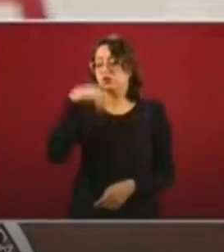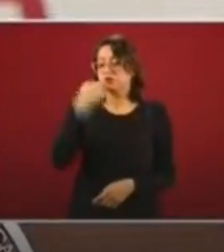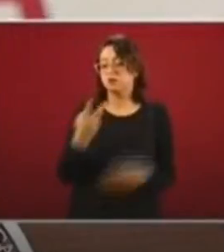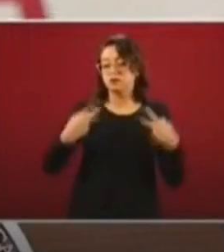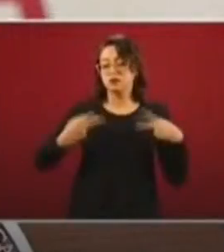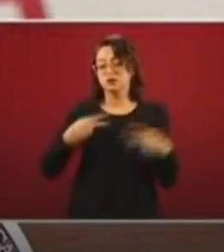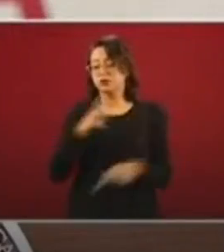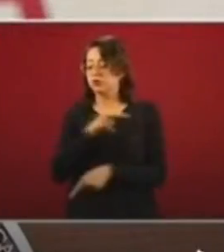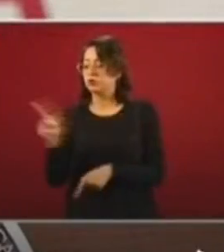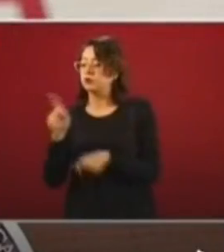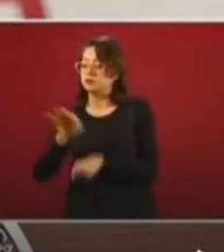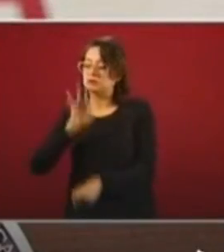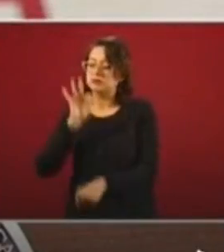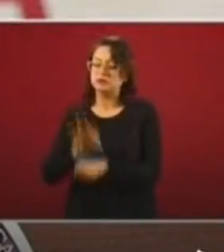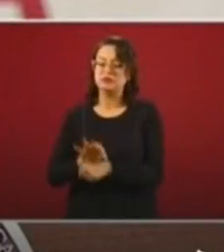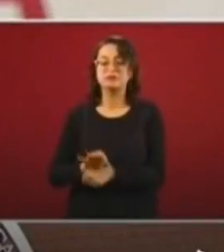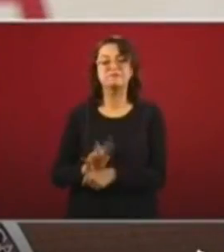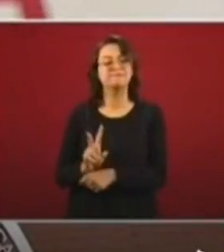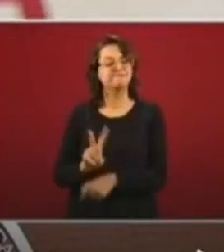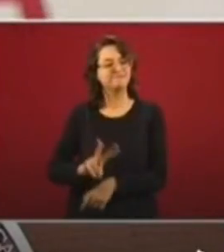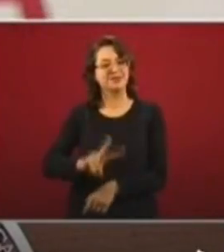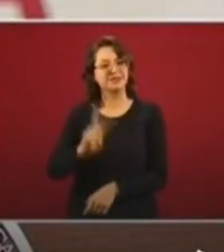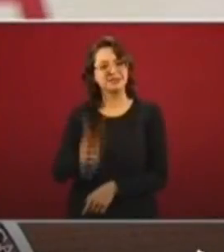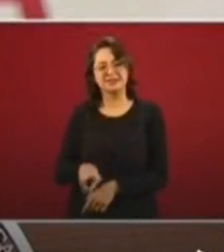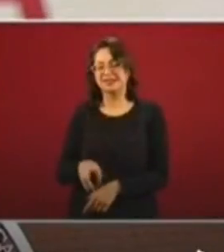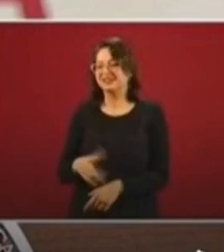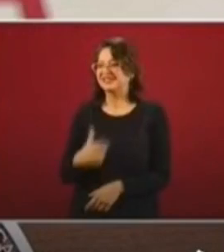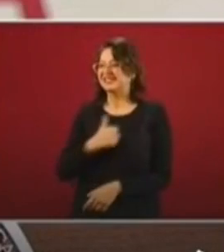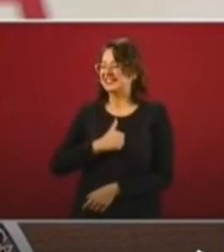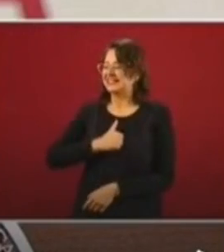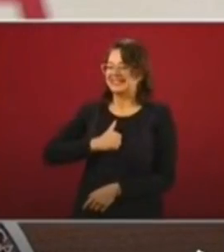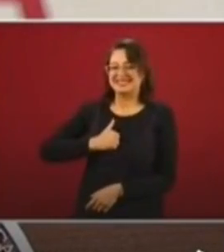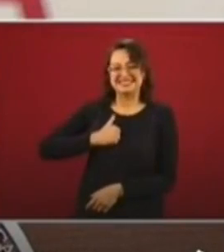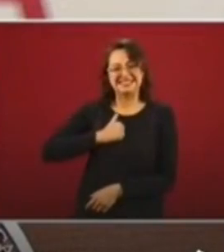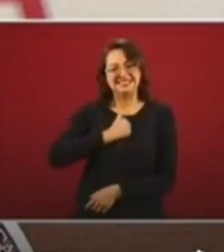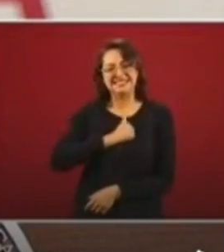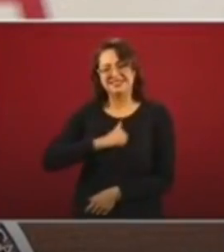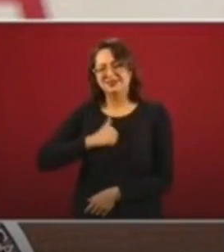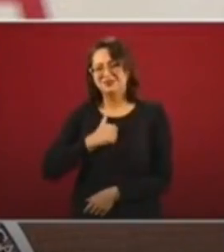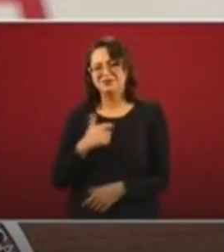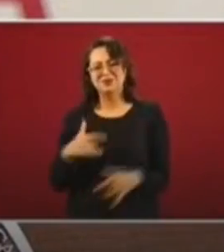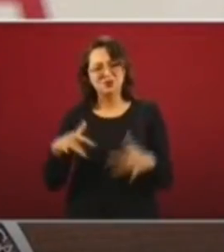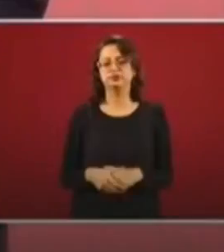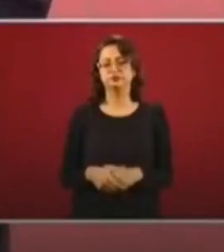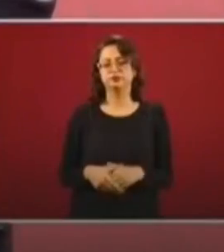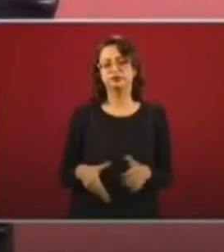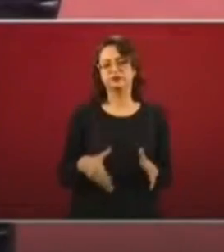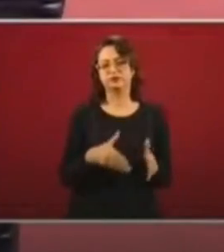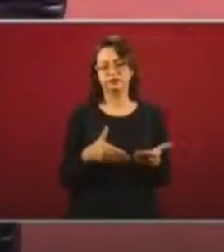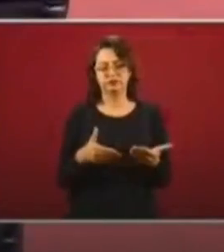AMBIENTALISTA RELACIONADO CON EL SANTUARIO DE LA MARIPOSA MONARCA